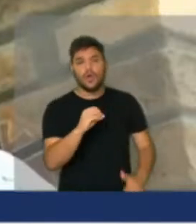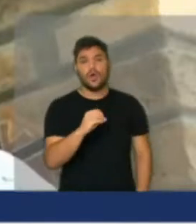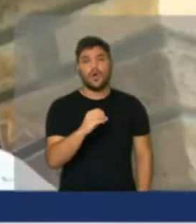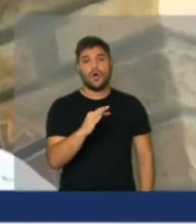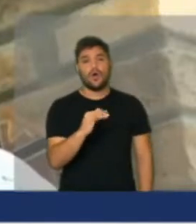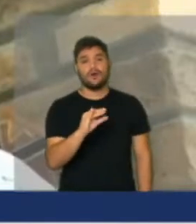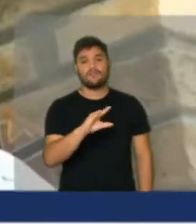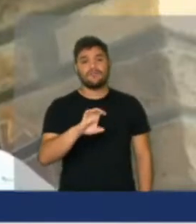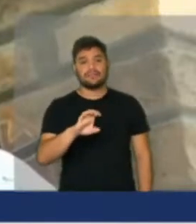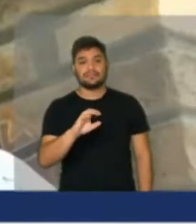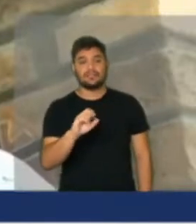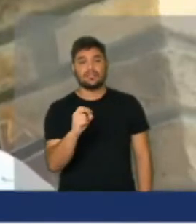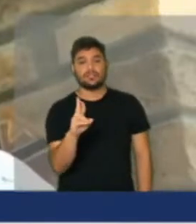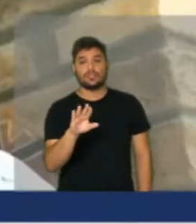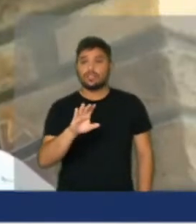PARAÍSOS FISCAIS?! NA AMPLA MAIORIA DAS VEZES, ELAS SERVEM